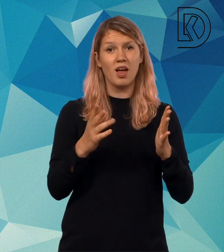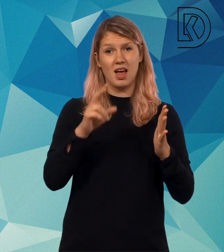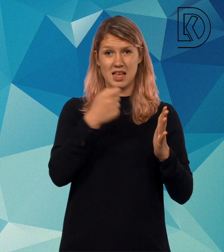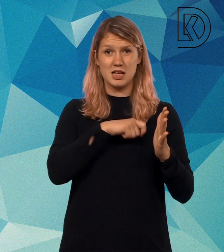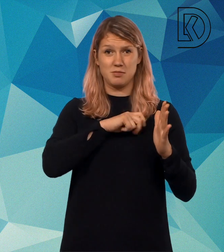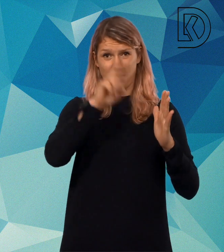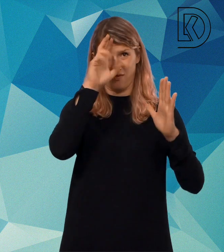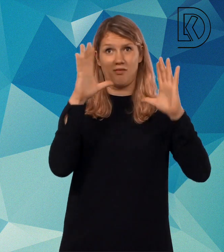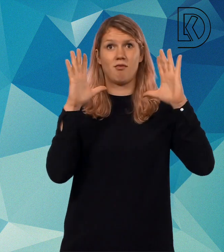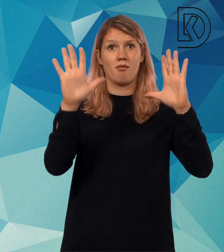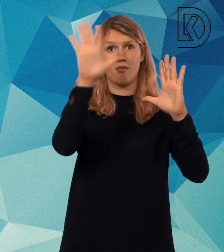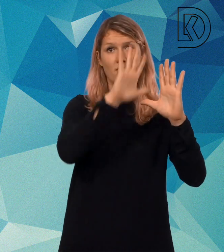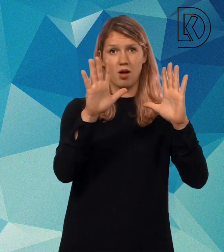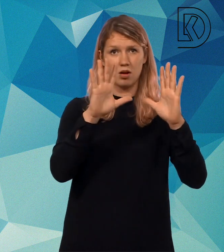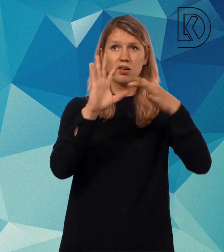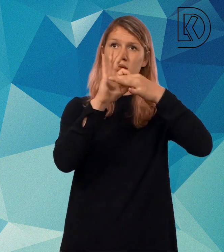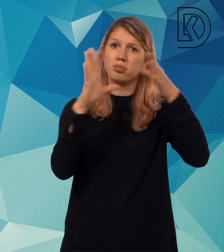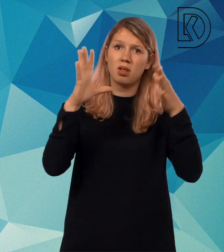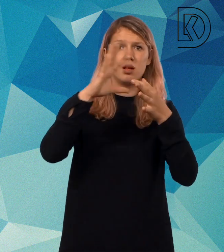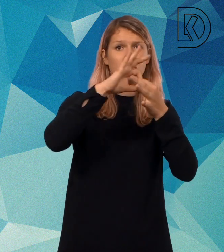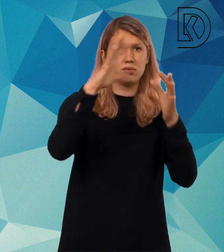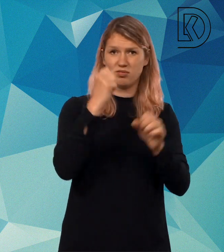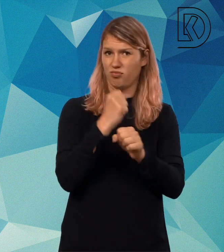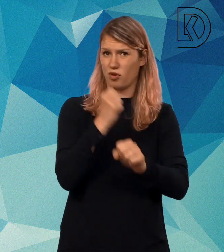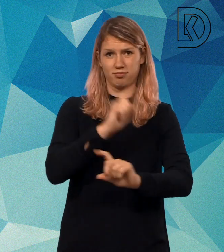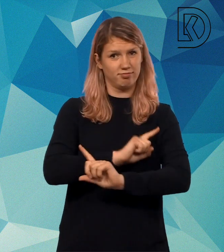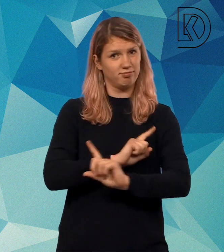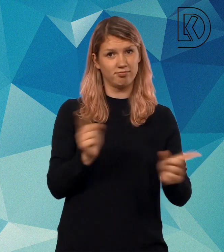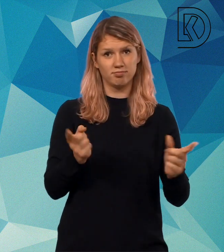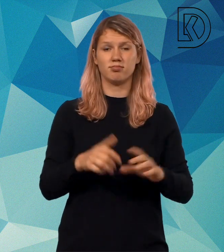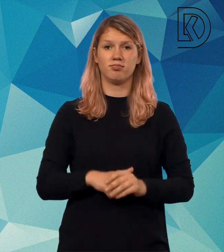kurioje parašyta, jog Ispanija, kaip valstybė, yra nedaloma.